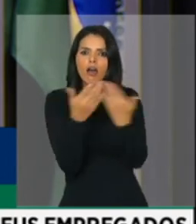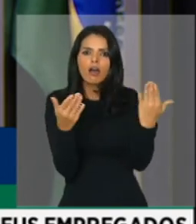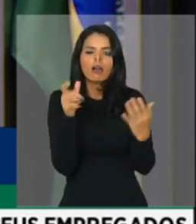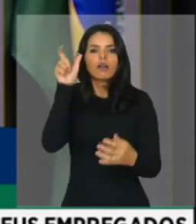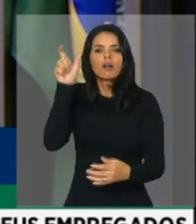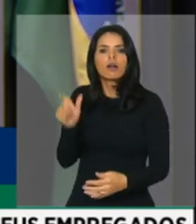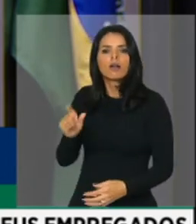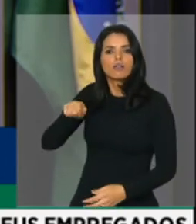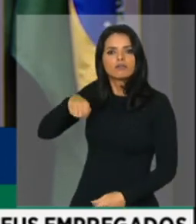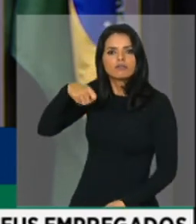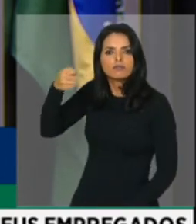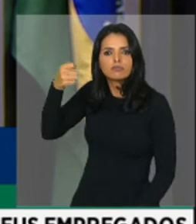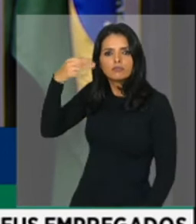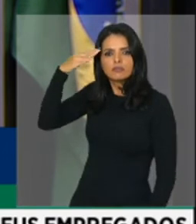DESSE PROCESSO. JAIR MESSIAS